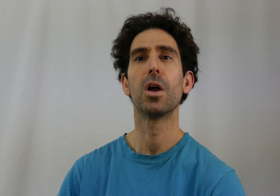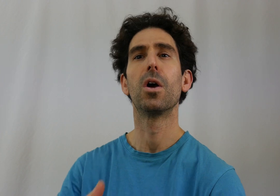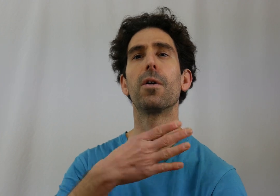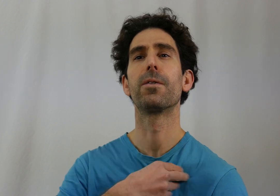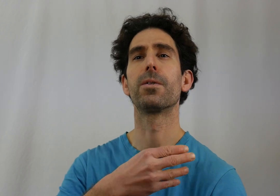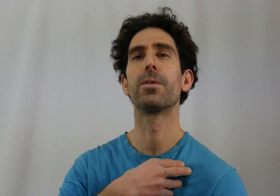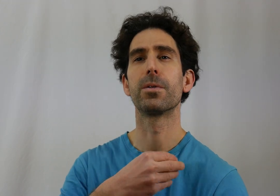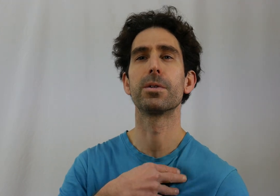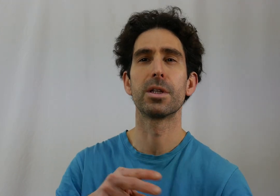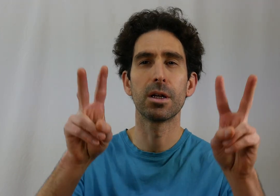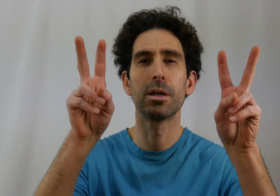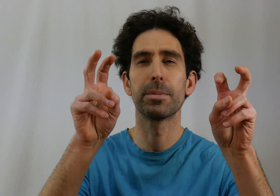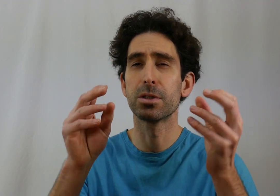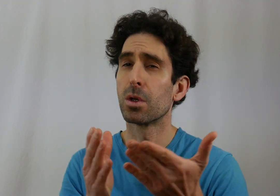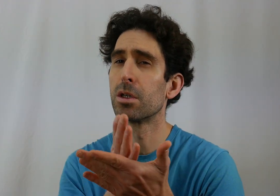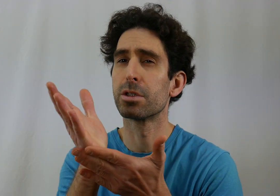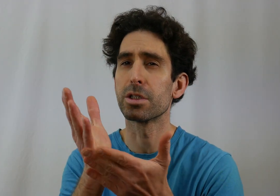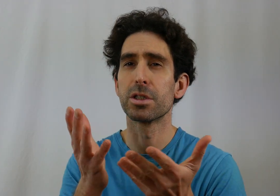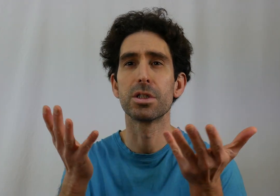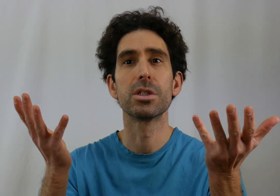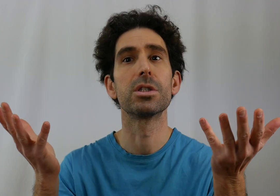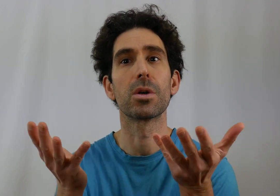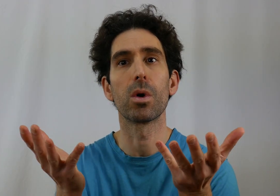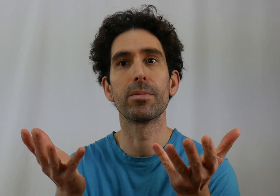Que veut dire cette expression ?